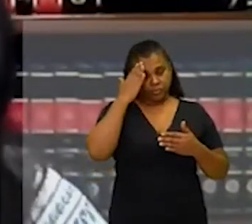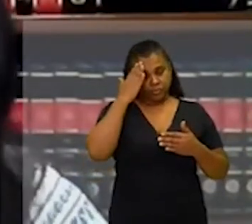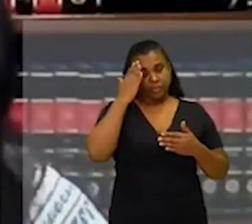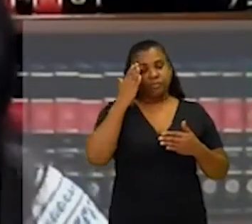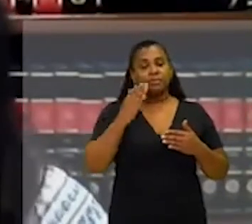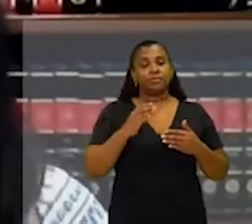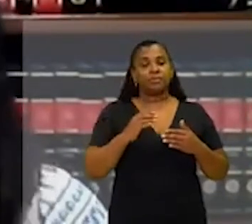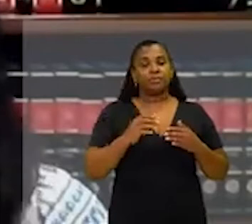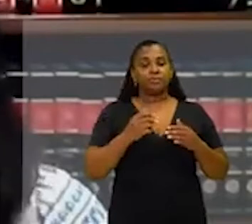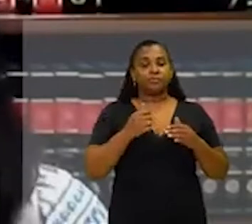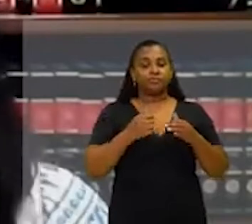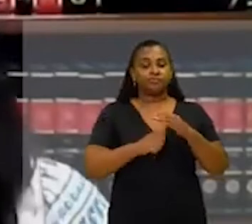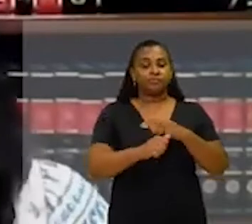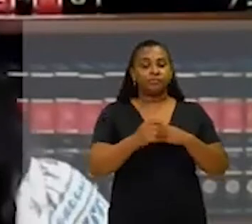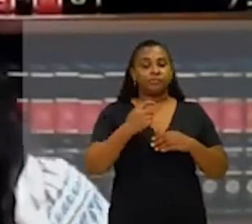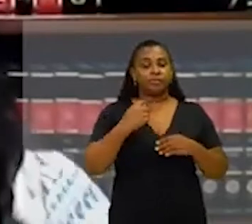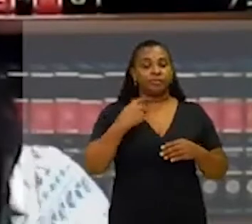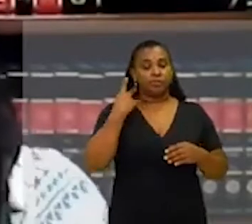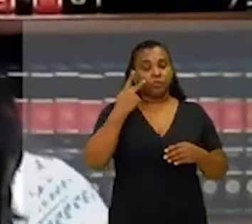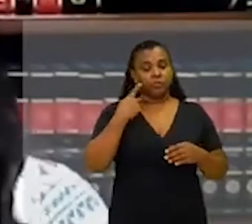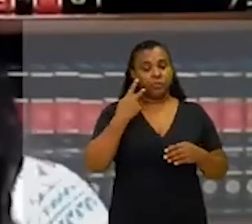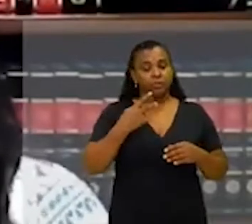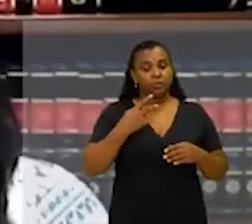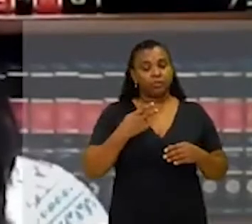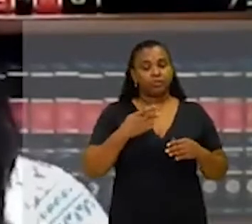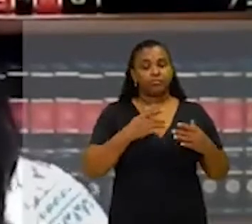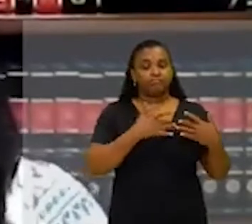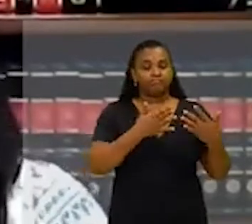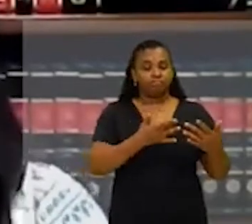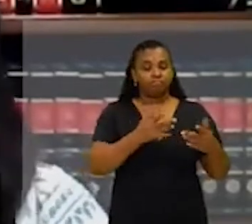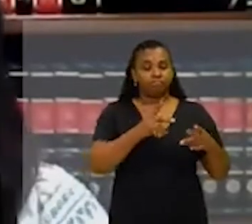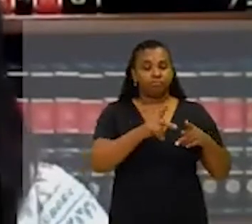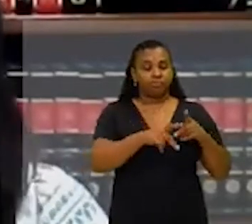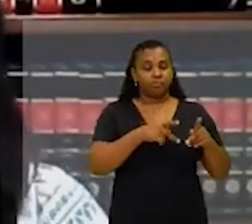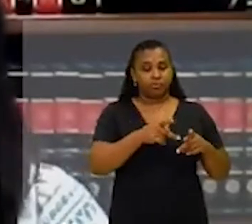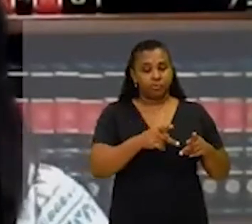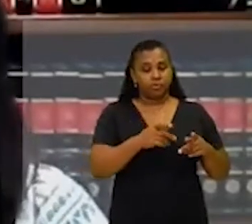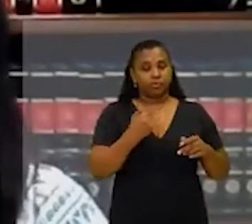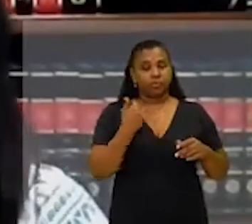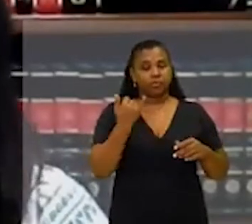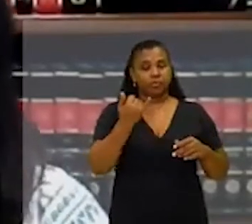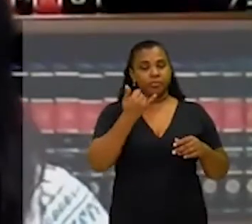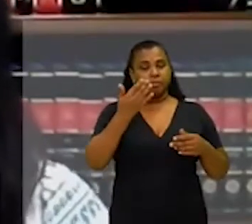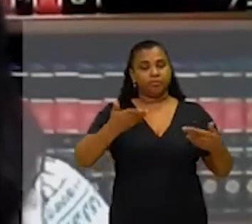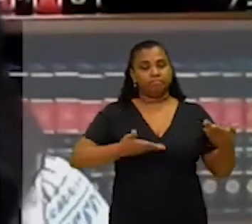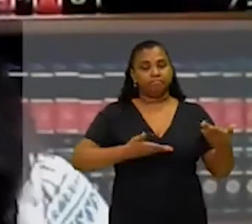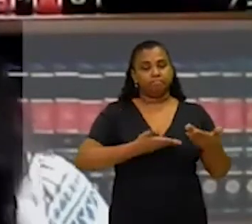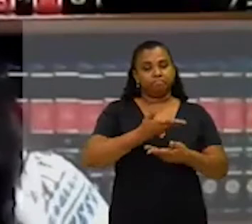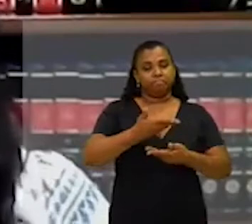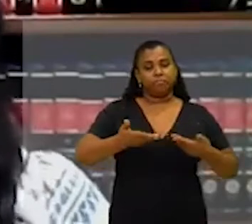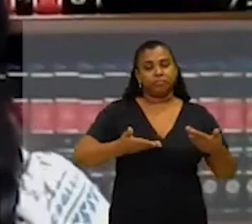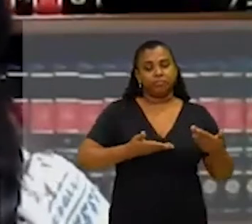ações cidadãs de forma é importante mecanismo de envolvimento da população a democracia aqui